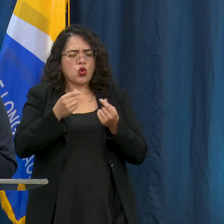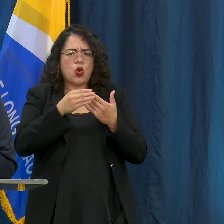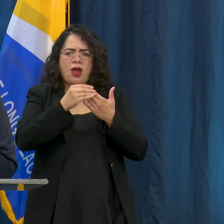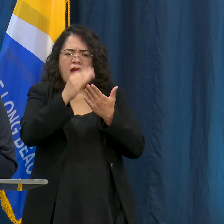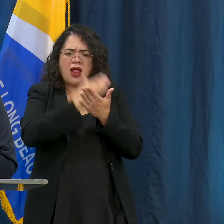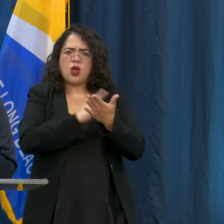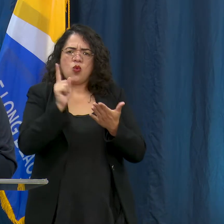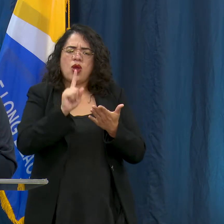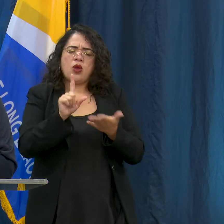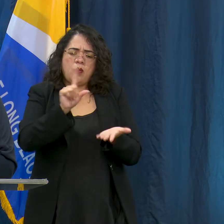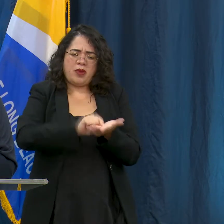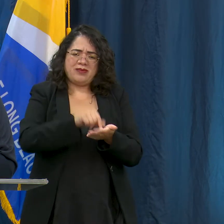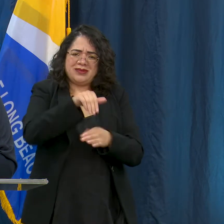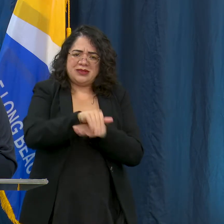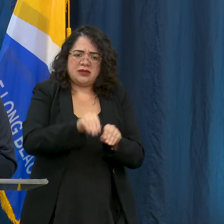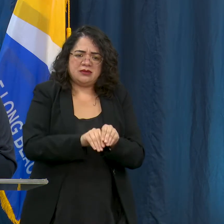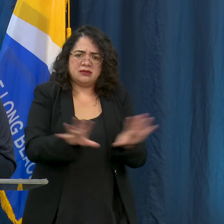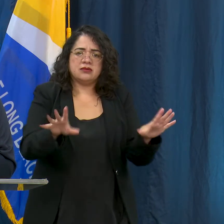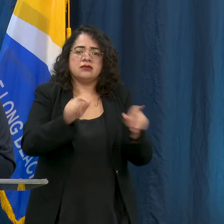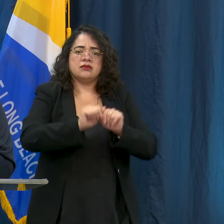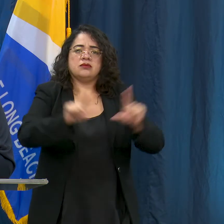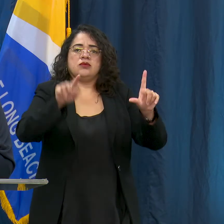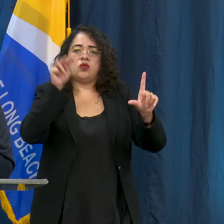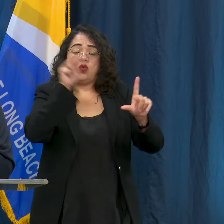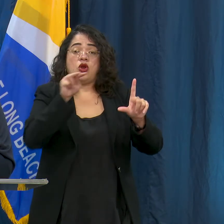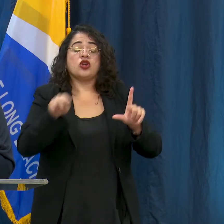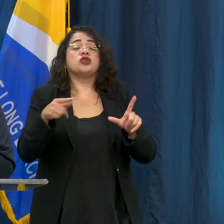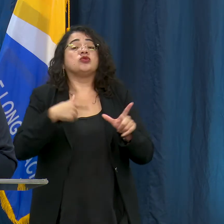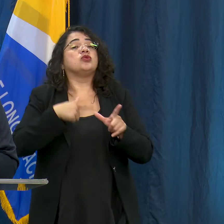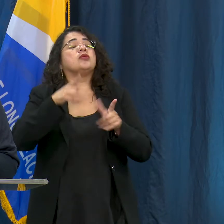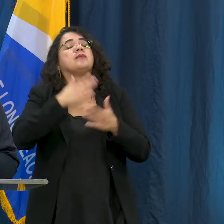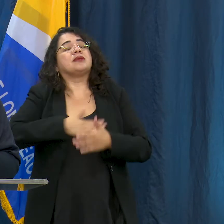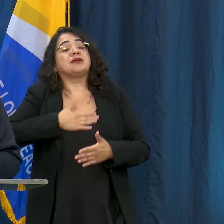que Agra des canal personali a los dueños de negocios que estan tomando